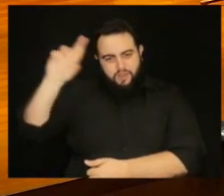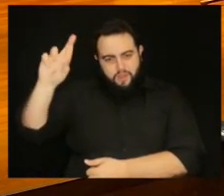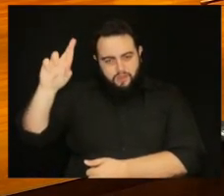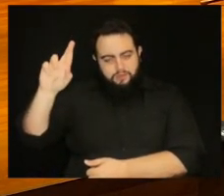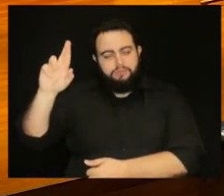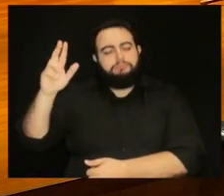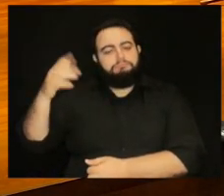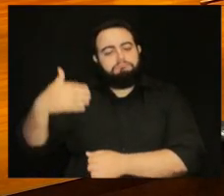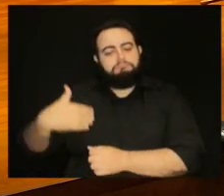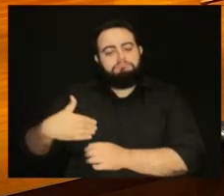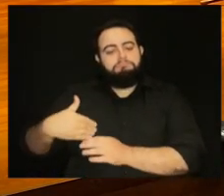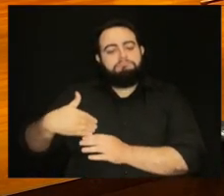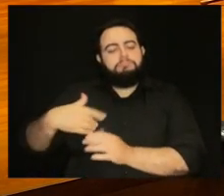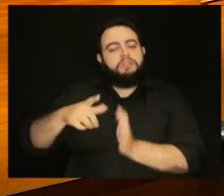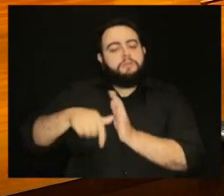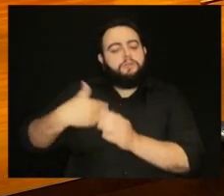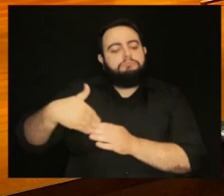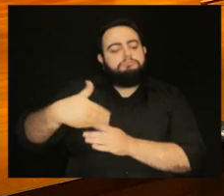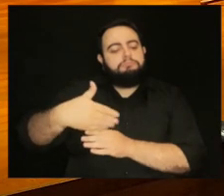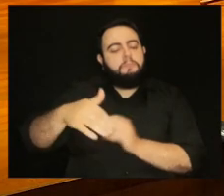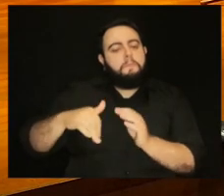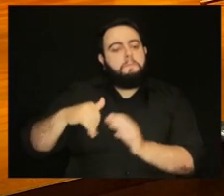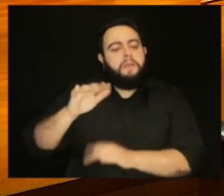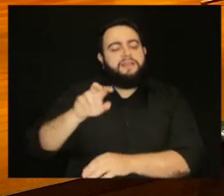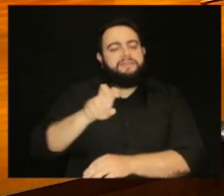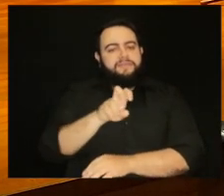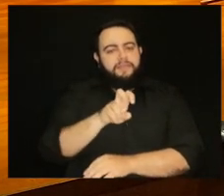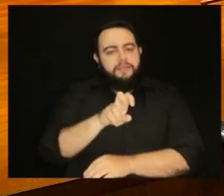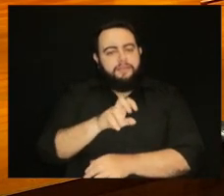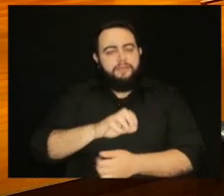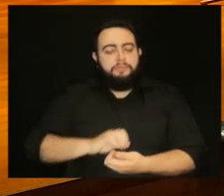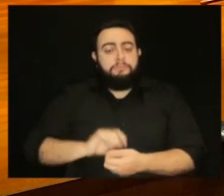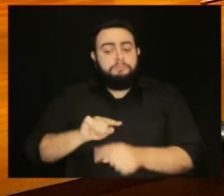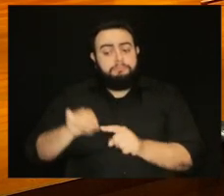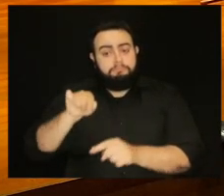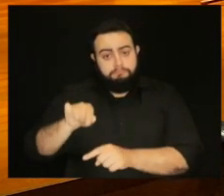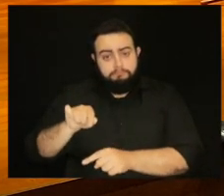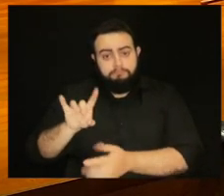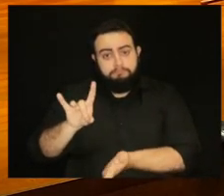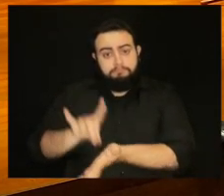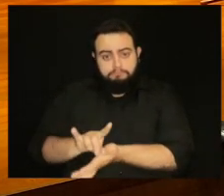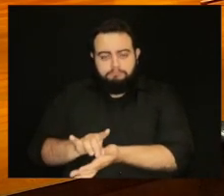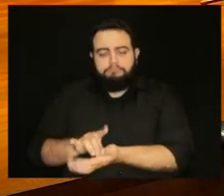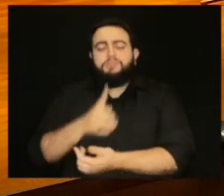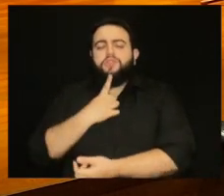com ele enfim, mas o fato é que ele efetivamente de alguma forma gostava dela, tanto que ele dá um